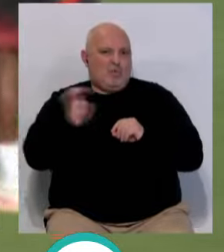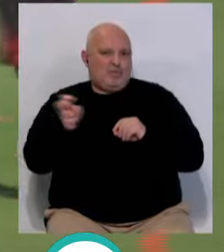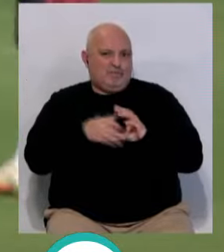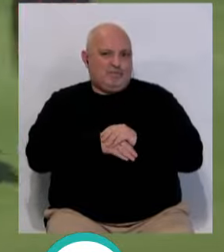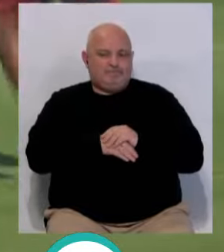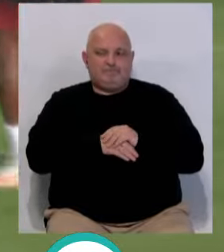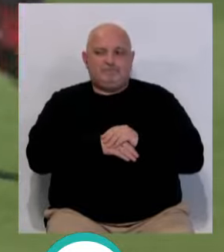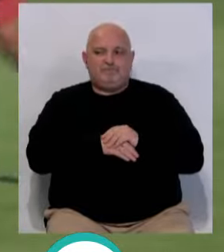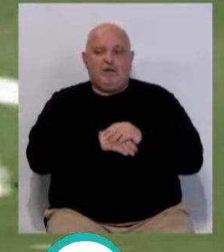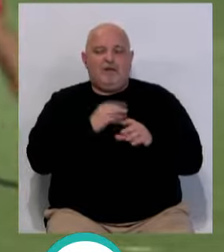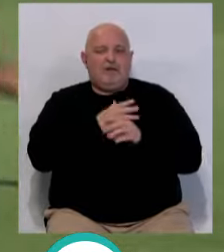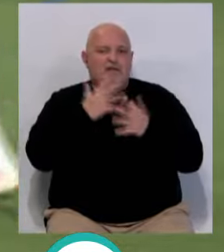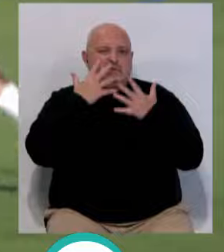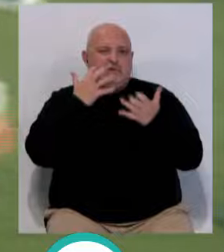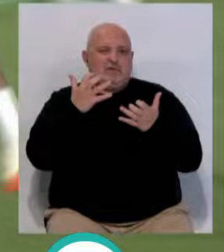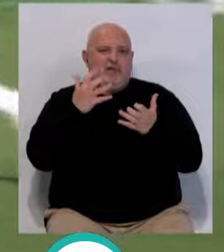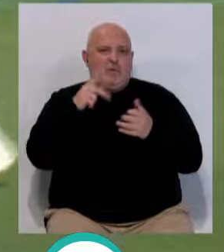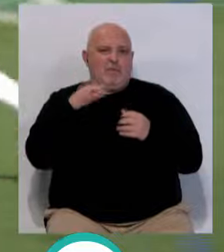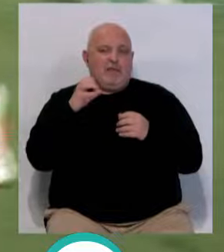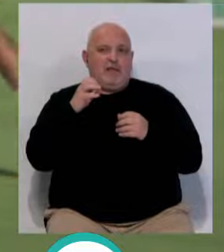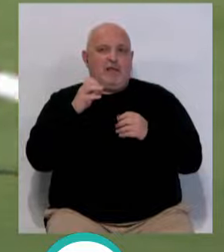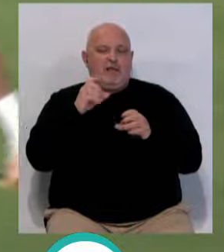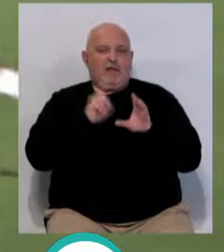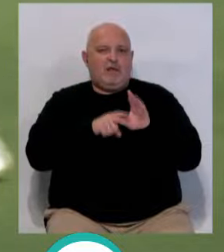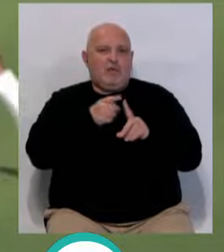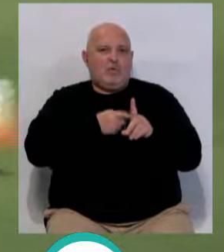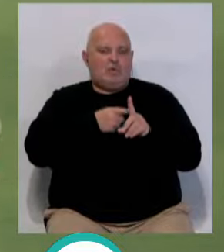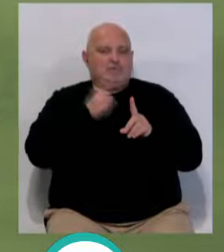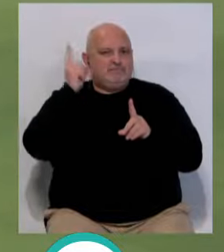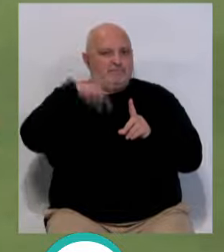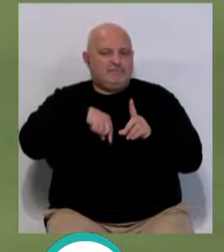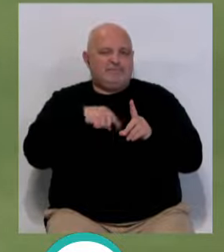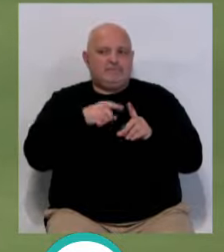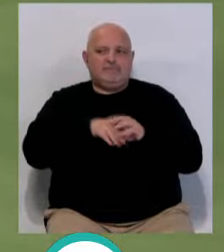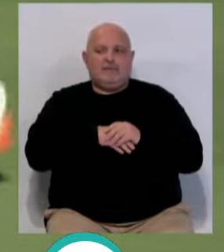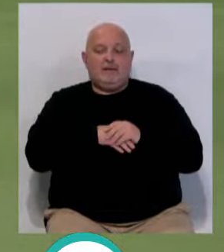es un jugador que se nota cuam que cuando tiene balón Pues sabe lo que hace los pies un poquito